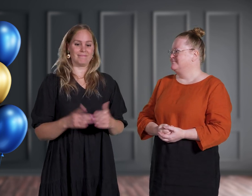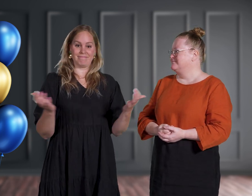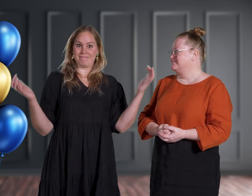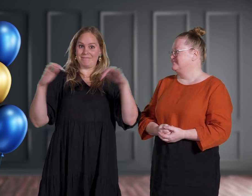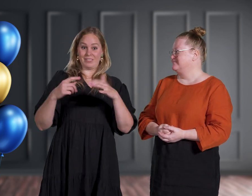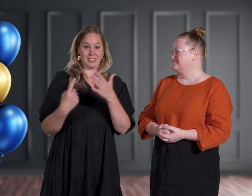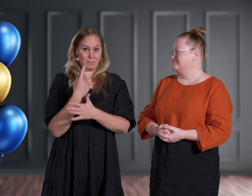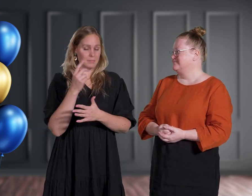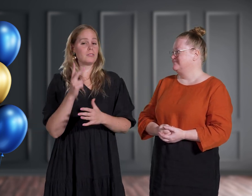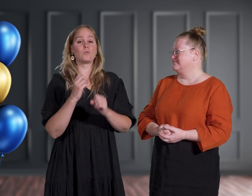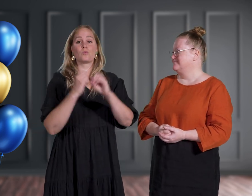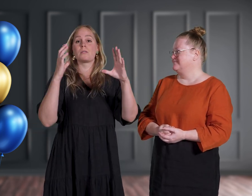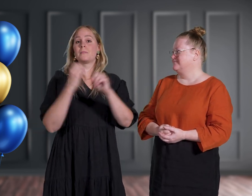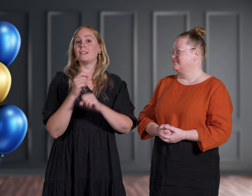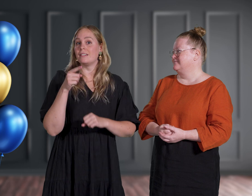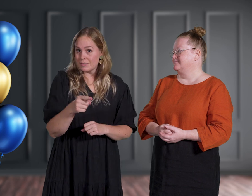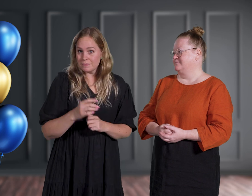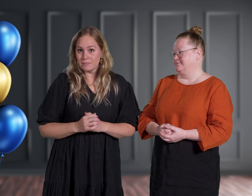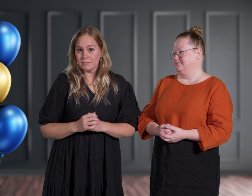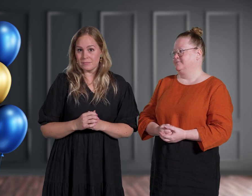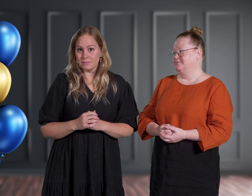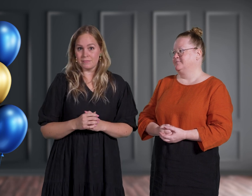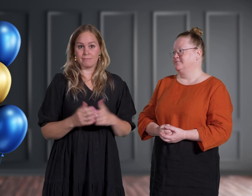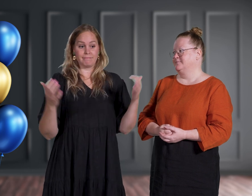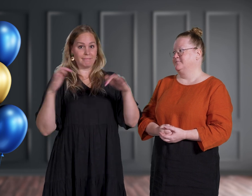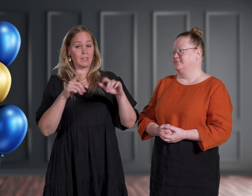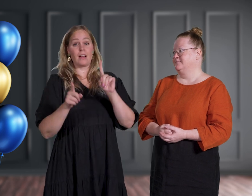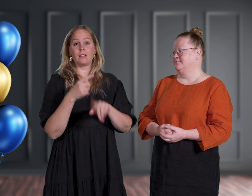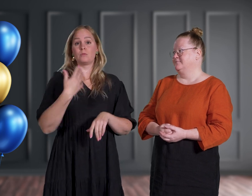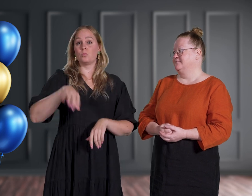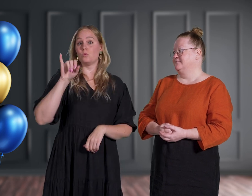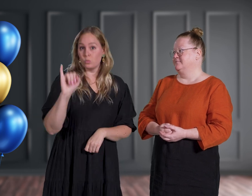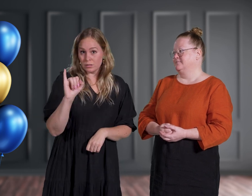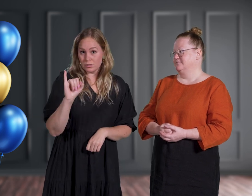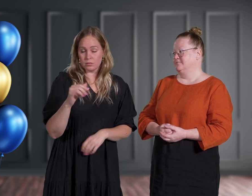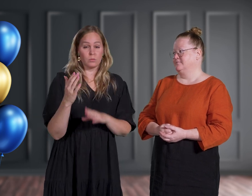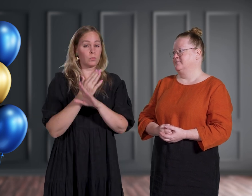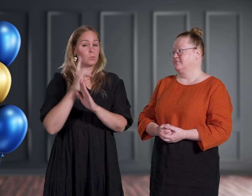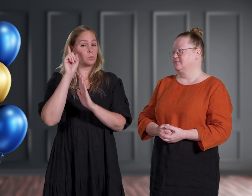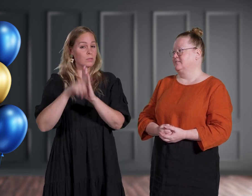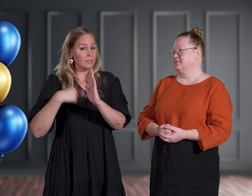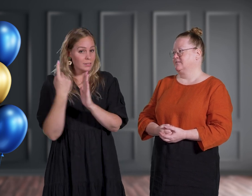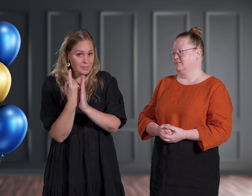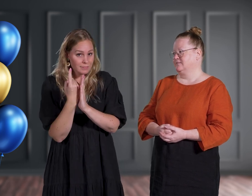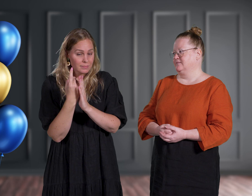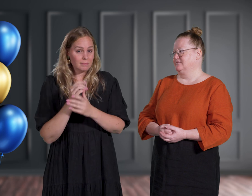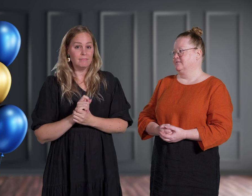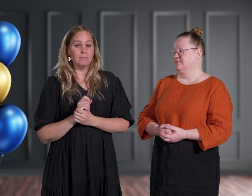Tilaisuus pidetään Zoomissa. Se alkaa klo 18 ja se kestää noin tunnin.